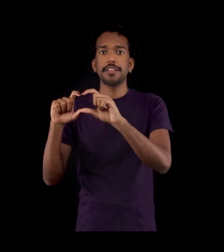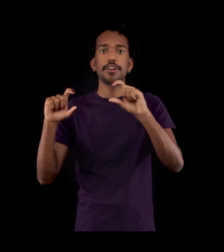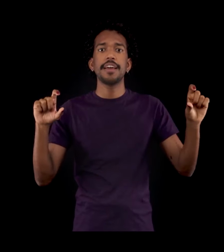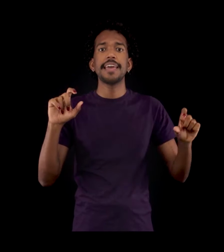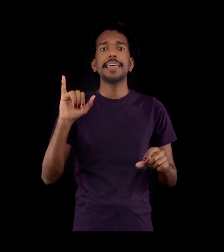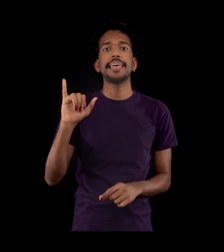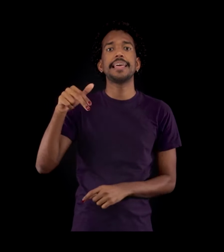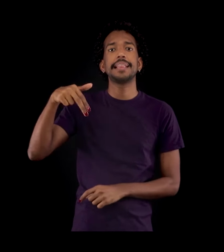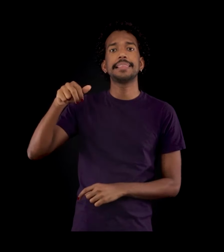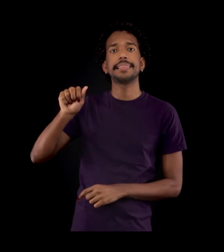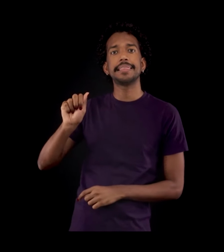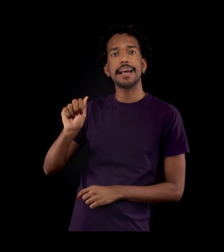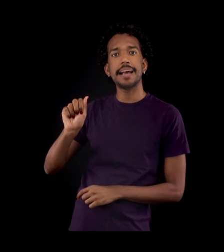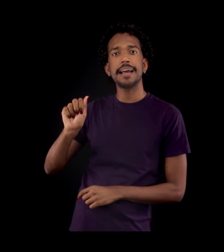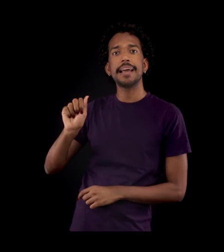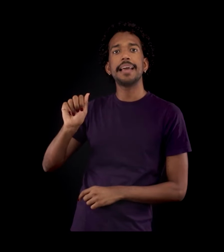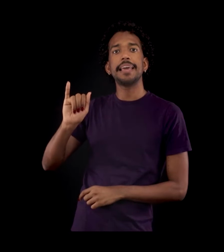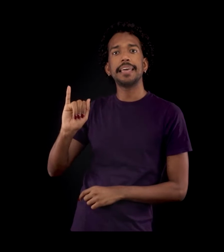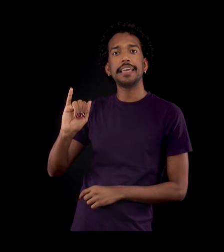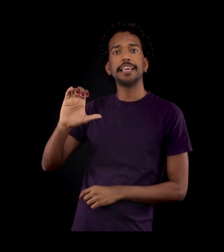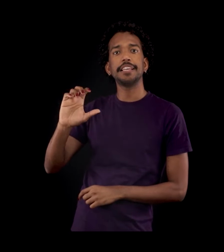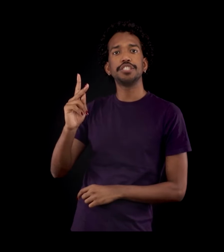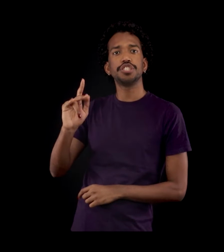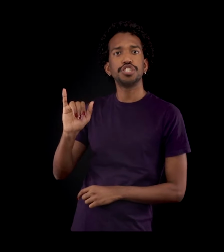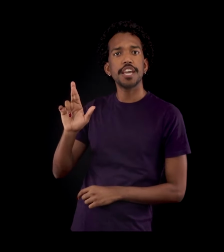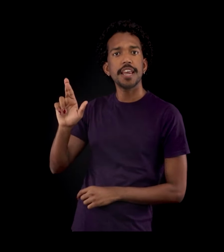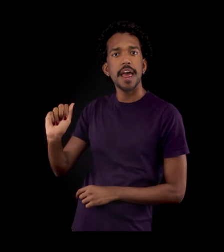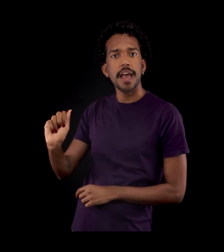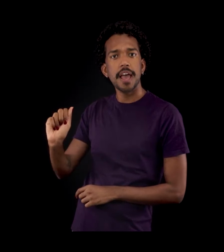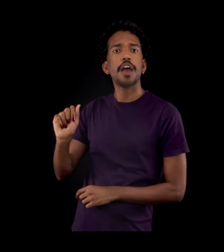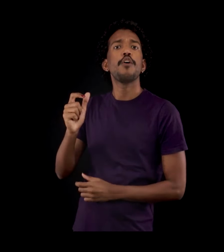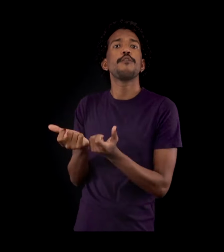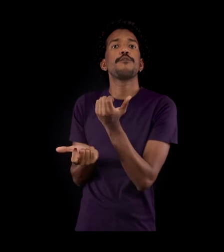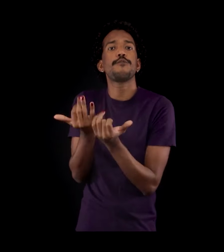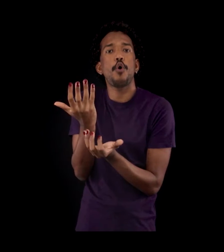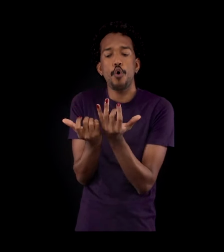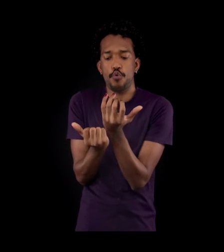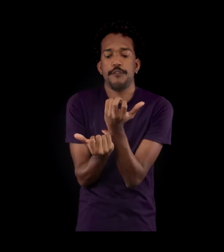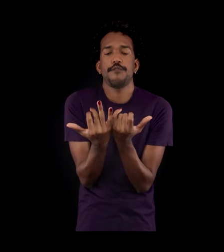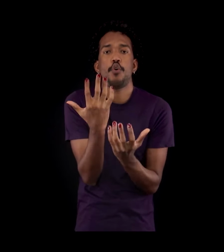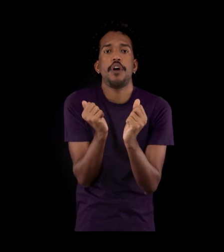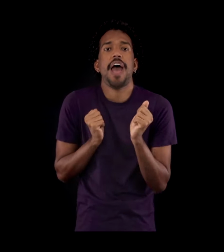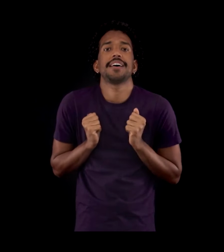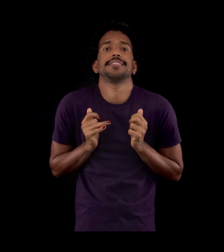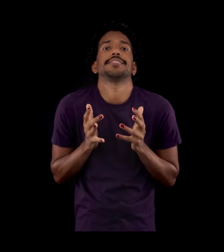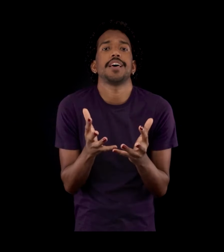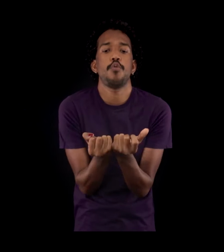Ina e cyra, o fogo queimando, a ação do fogo.